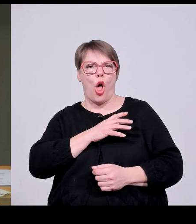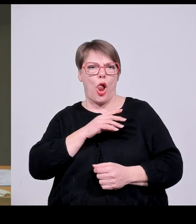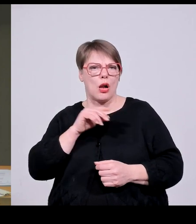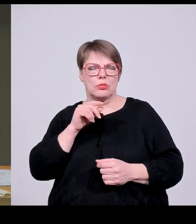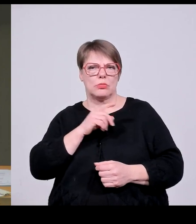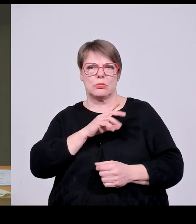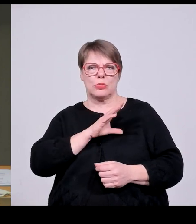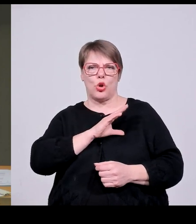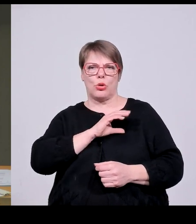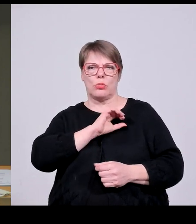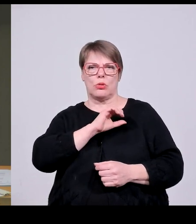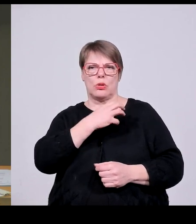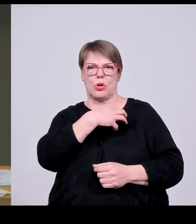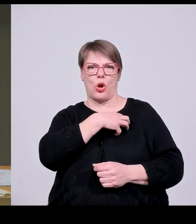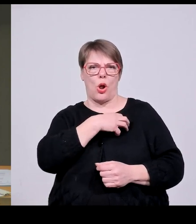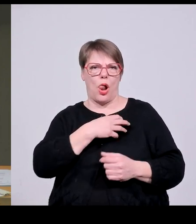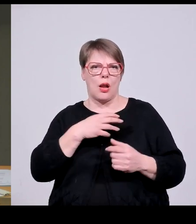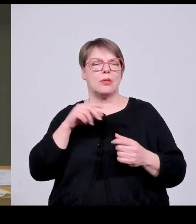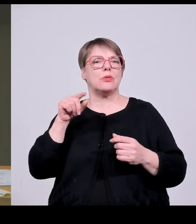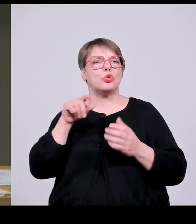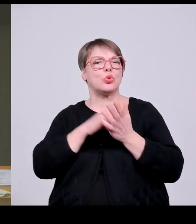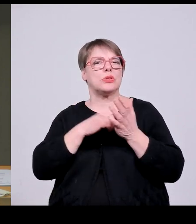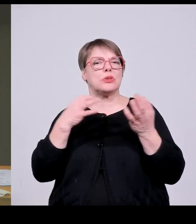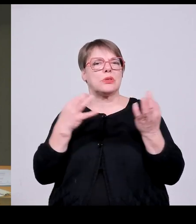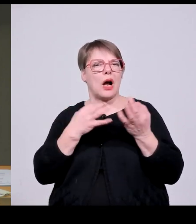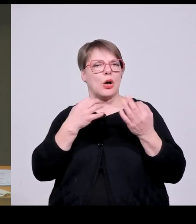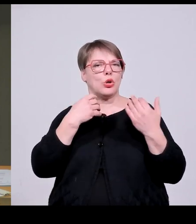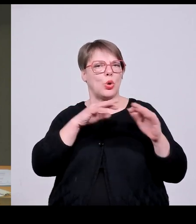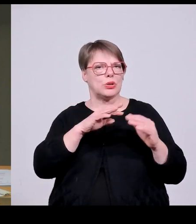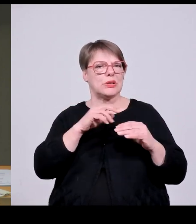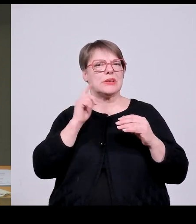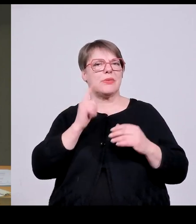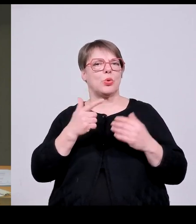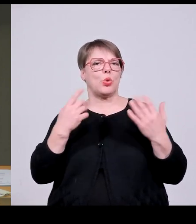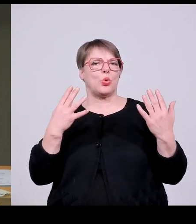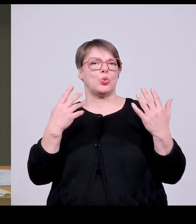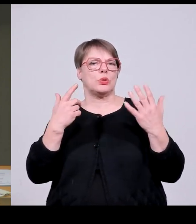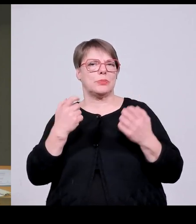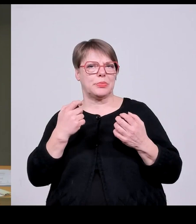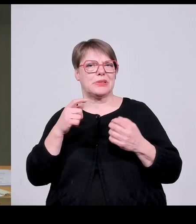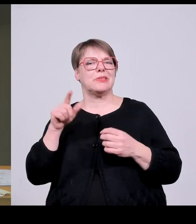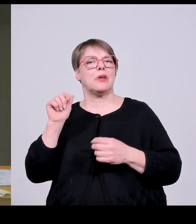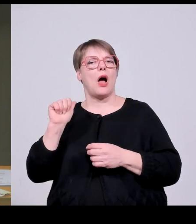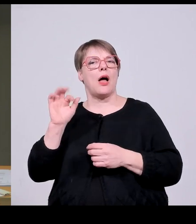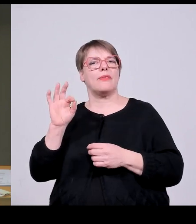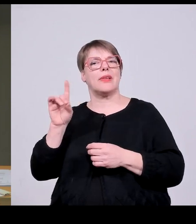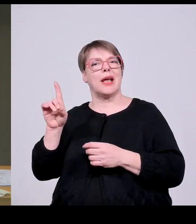des Hauptausschusses Drucksache 19 830 zum Antrag der Fraktion der SPD, der Fraktion Bündnis 90,/Die Grünen